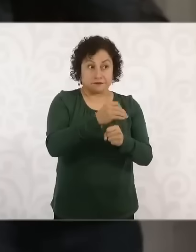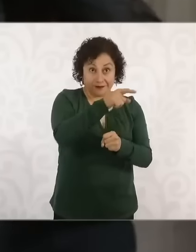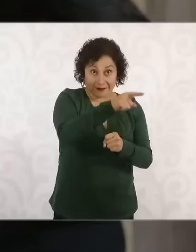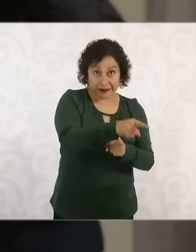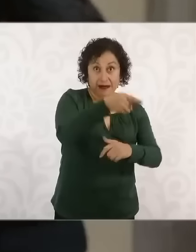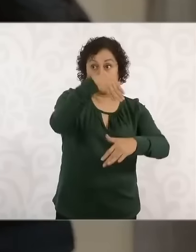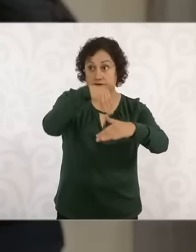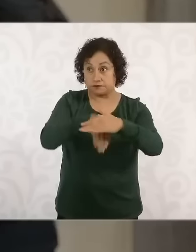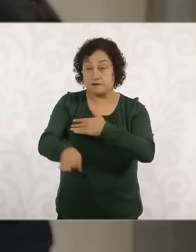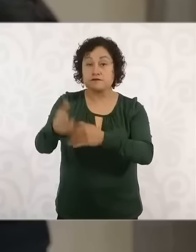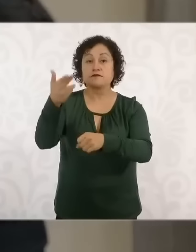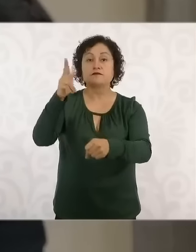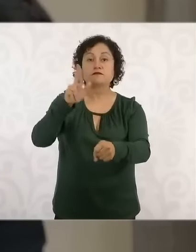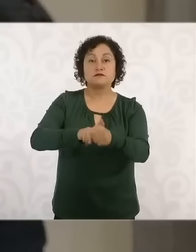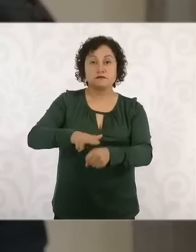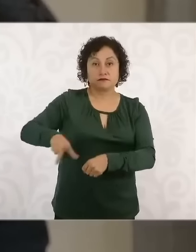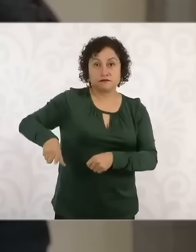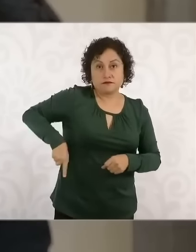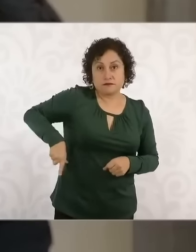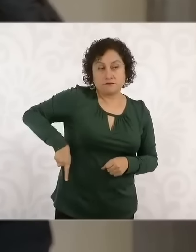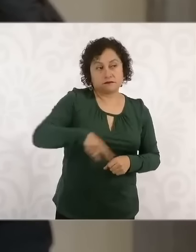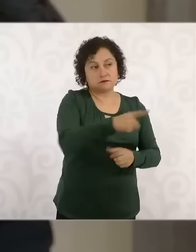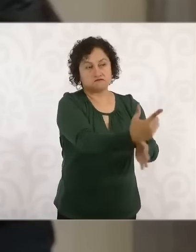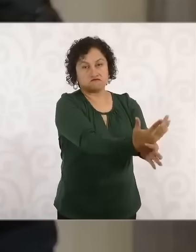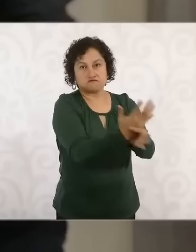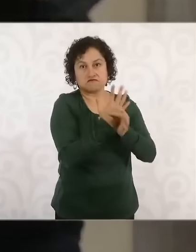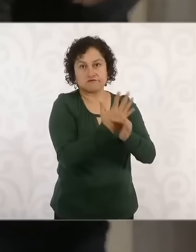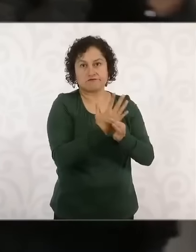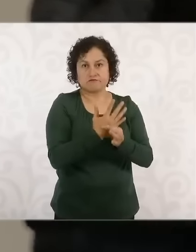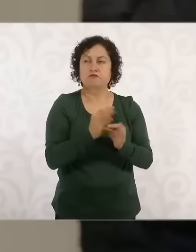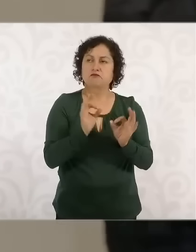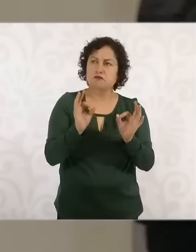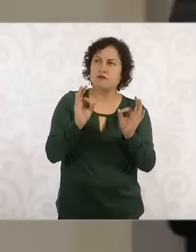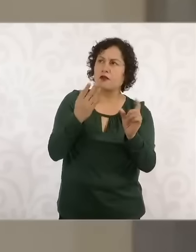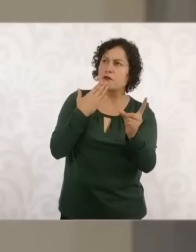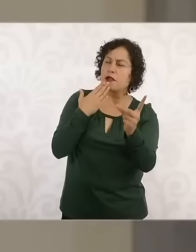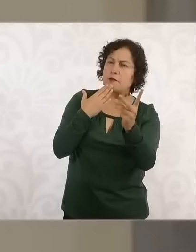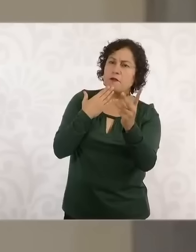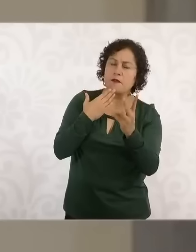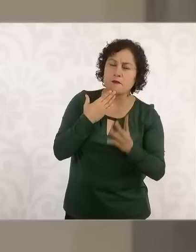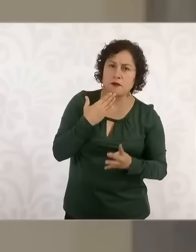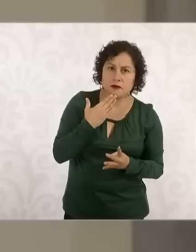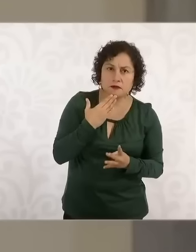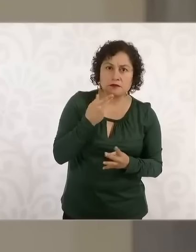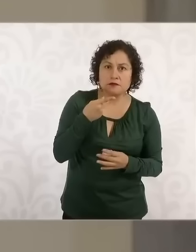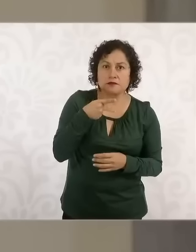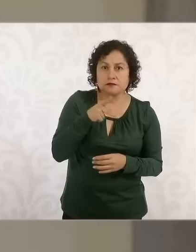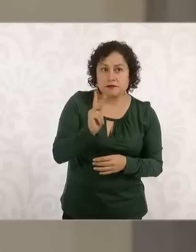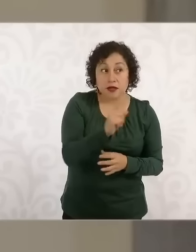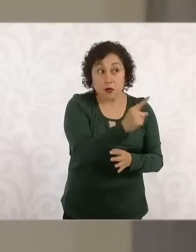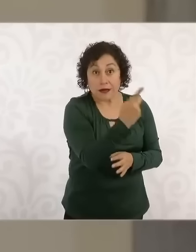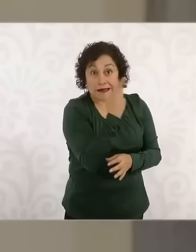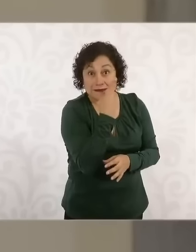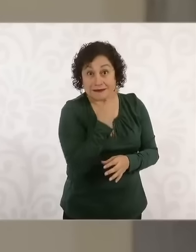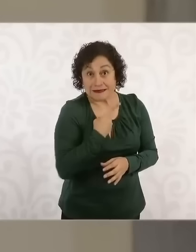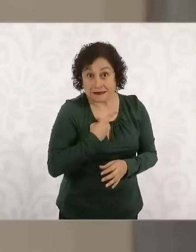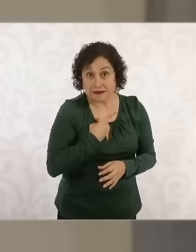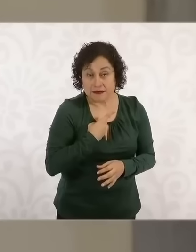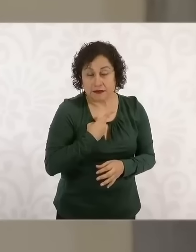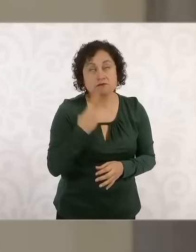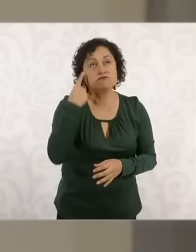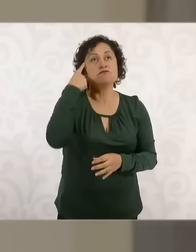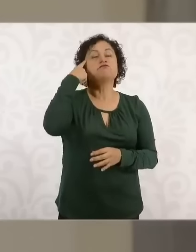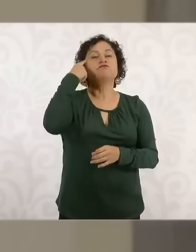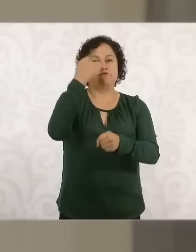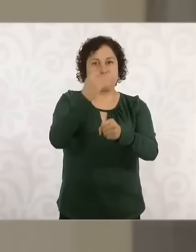me decía, eh, todo está muy bien, pero hay una observación que me hacía y ahorita lo planteo.